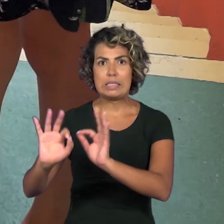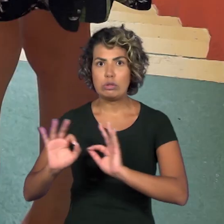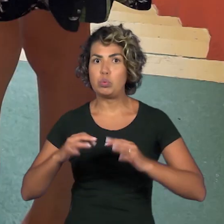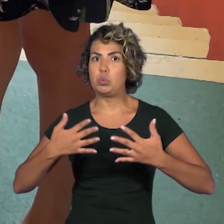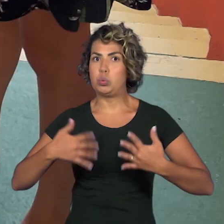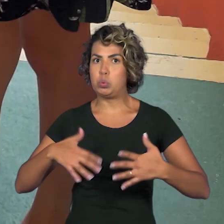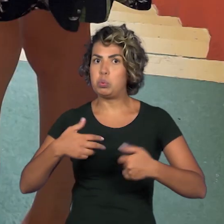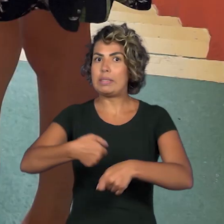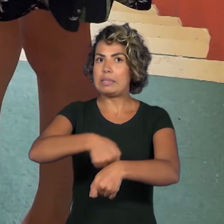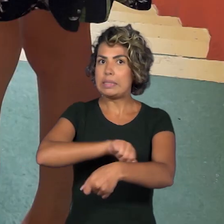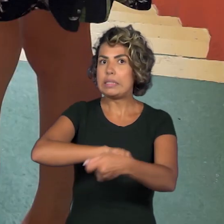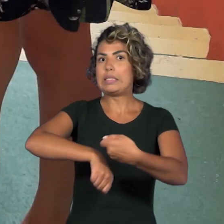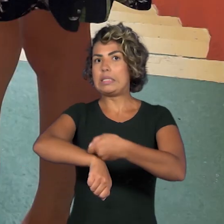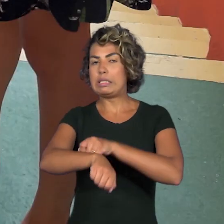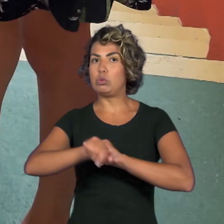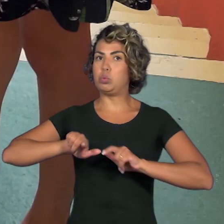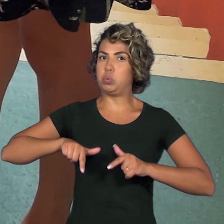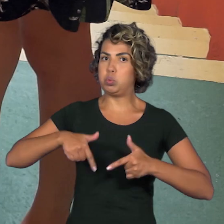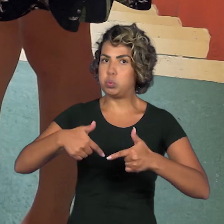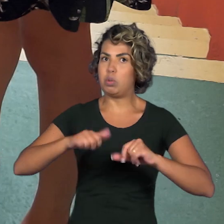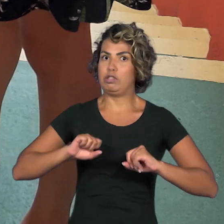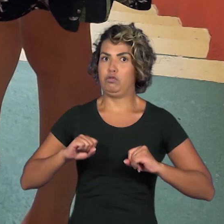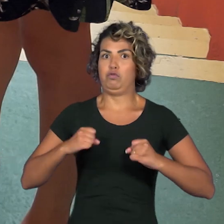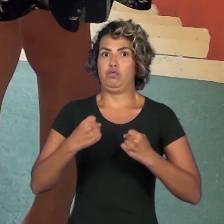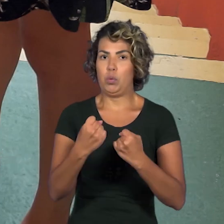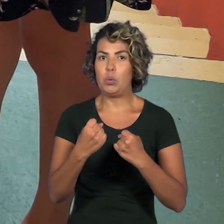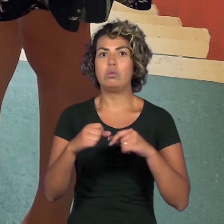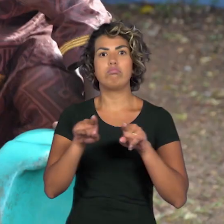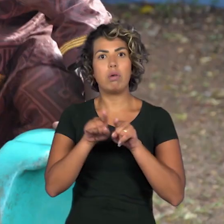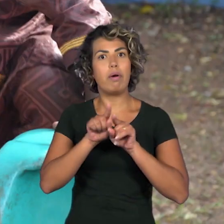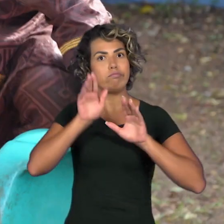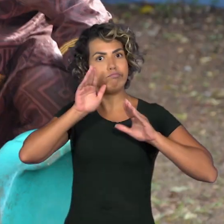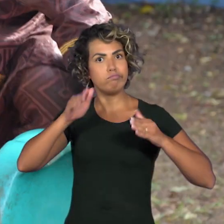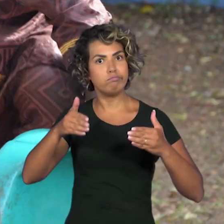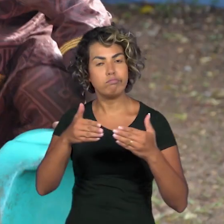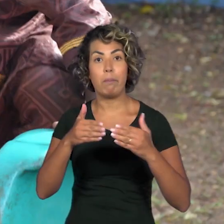DAS UNIDADES EXIGIU MUITO ESFORÇO, DEDICAÇÃO, COMPROMISSO ÉTICO